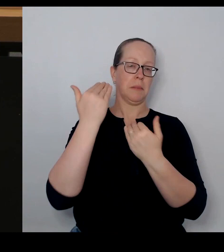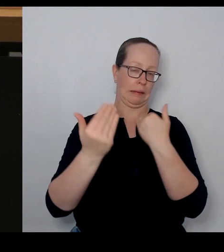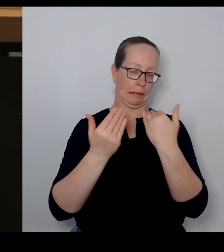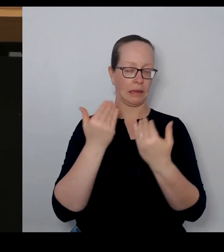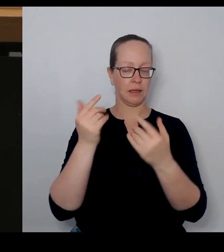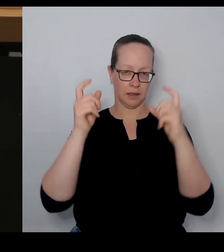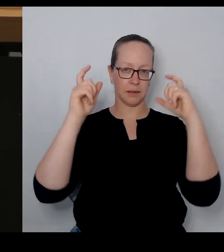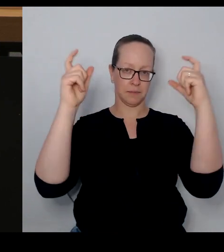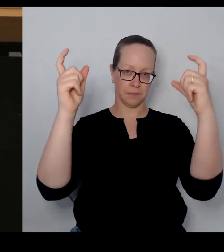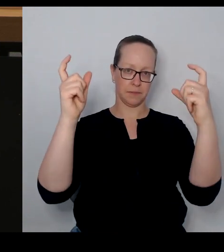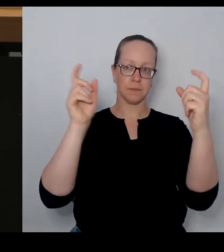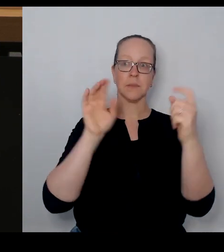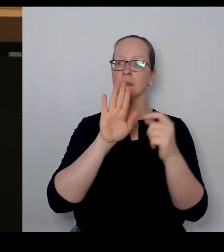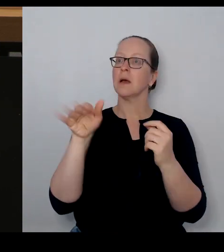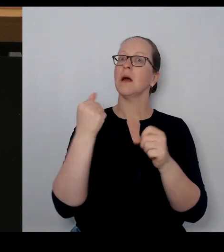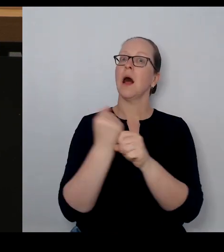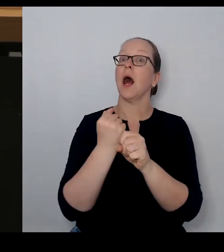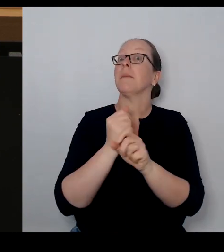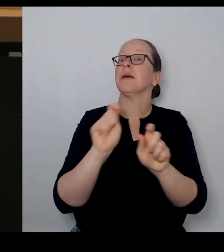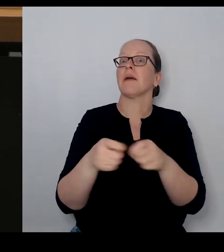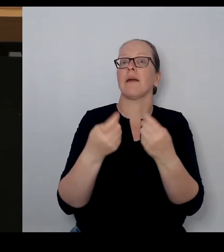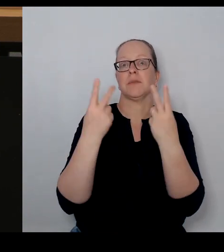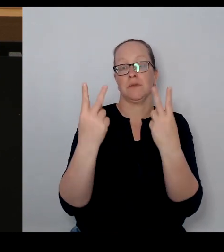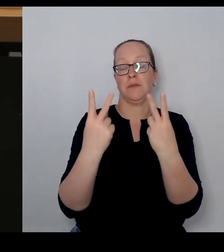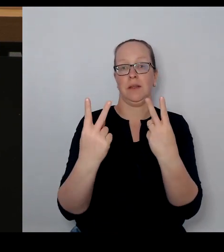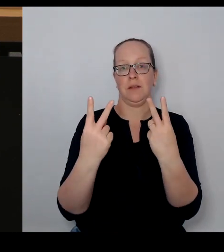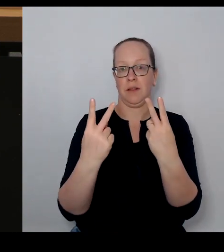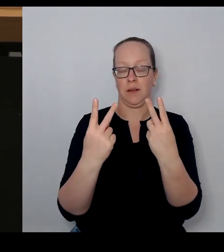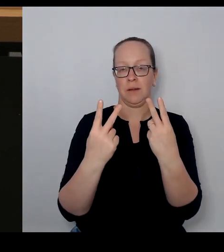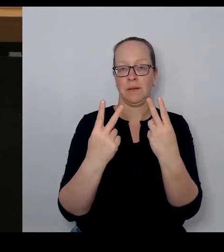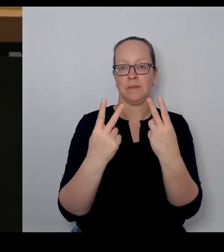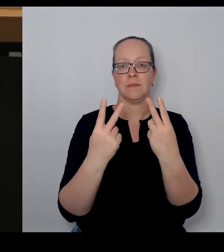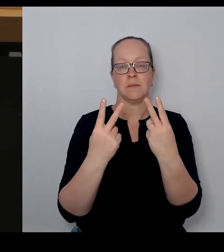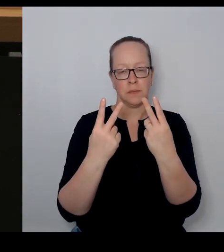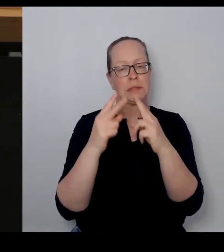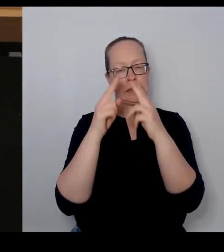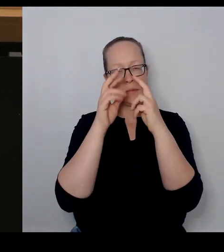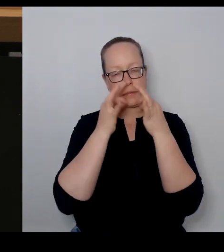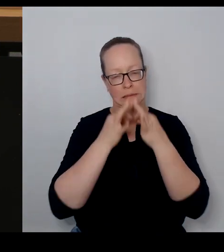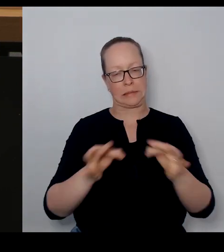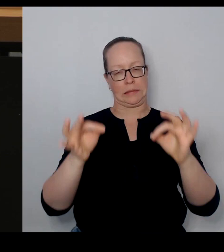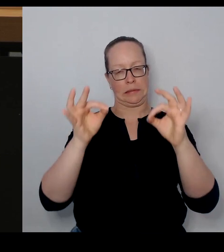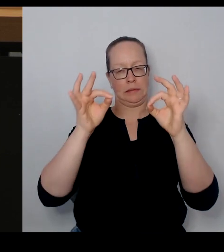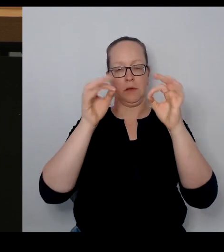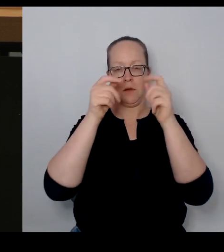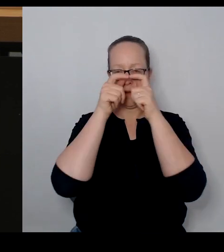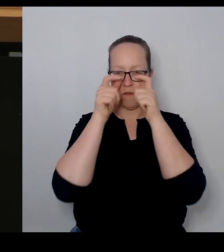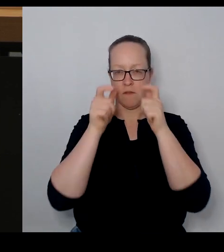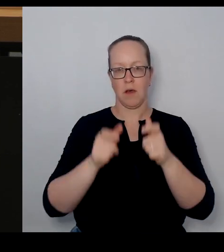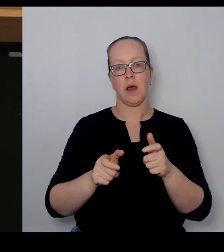verantwortungsvolle Auseinandersetzung mit der Situation in der öffentlichen Verwaltung und den dazugehörigen